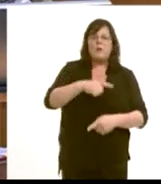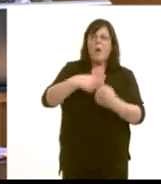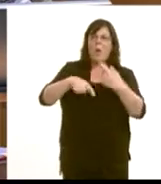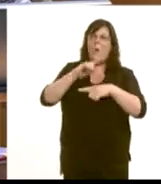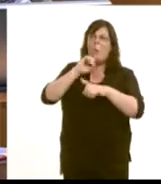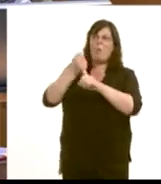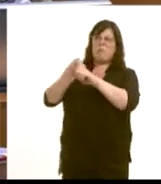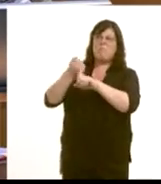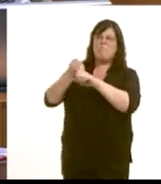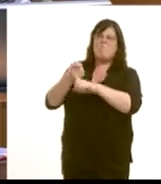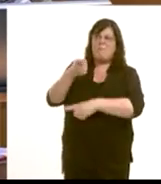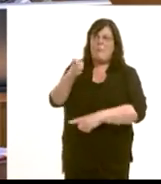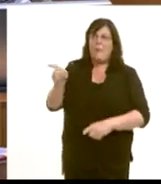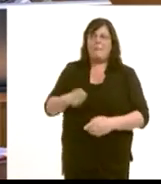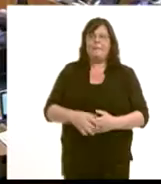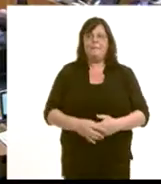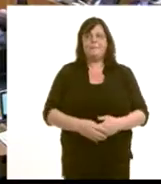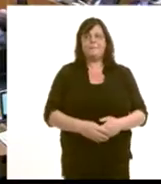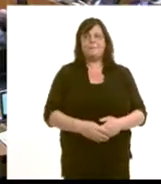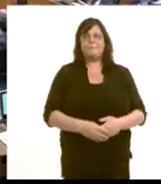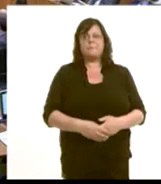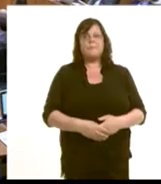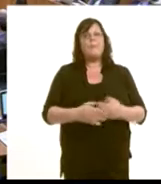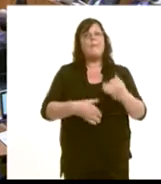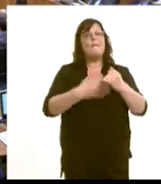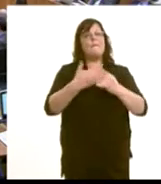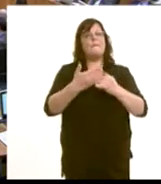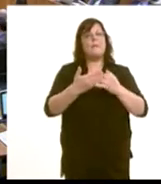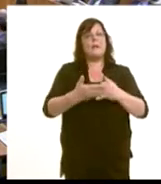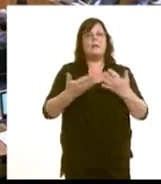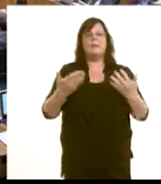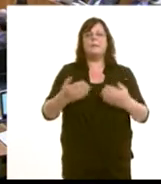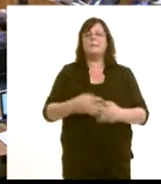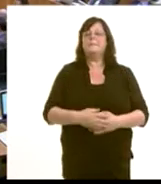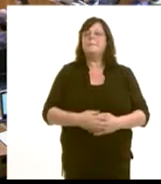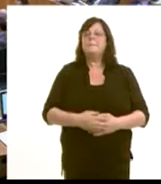Y Llywydd / The Presiding Officer: Ac, yn olaf, Rhun ap Iorwerth. Rhun ap Iorwerth: Diolch yn fawr iawn, Lywydd.